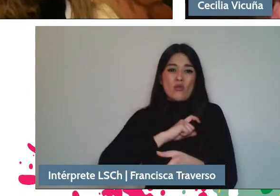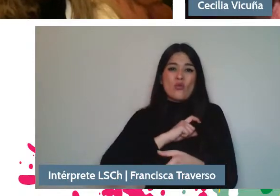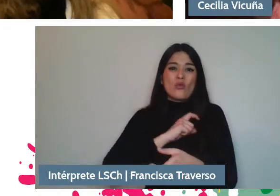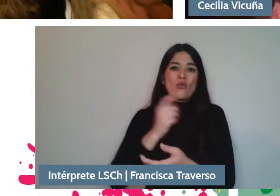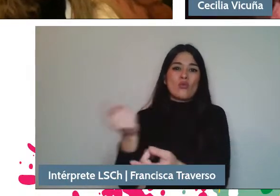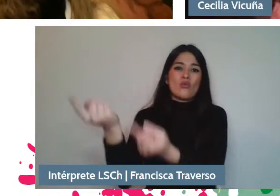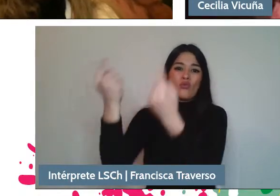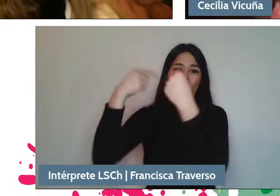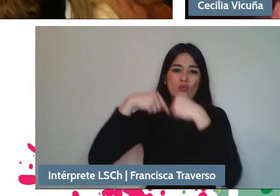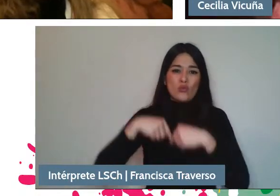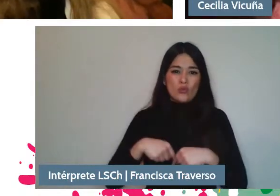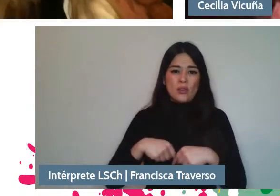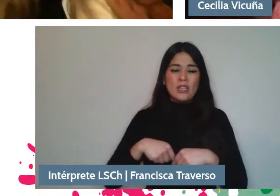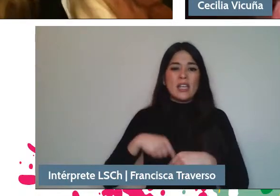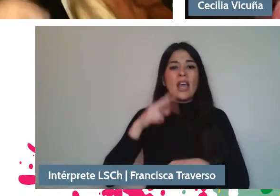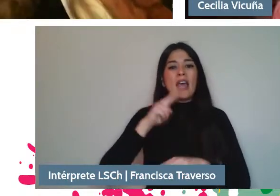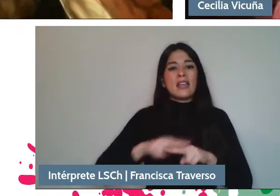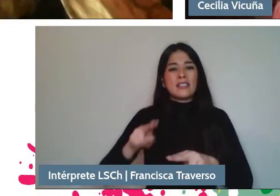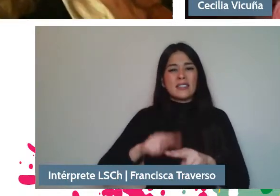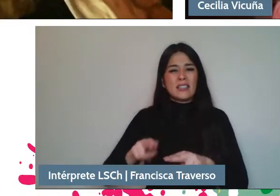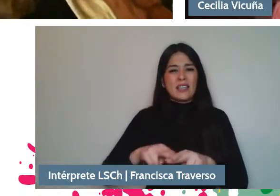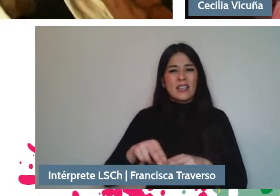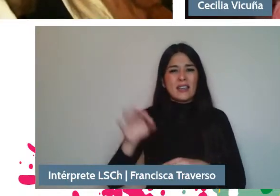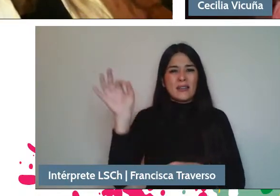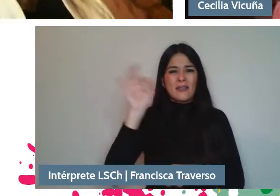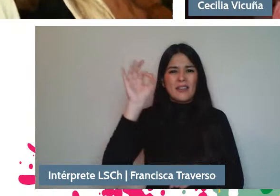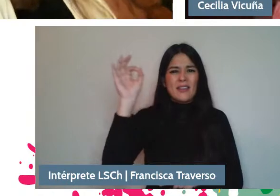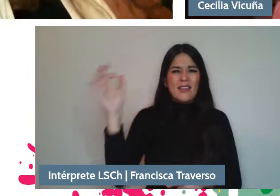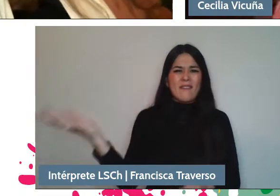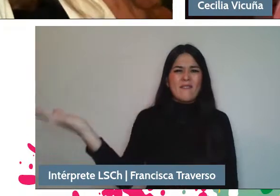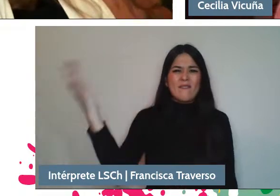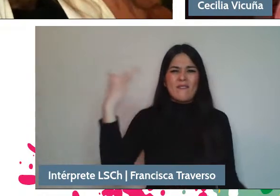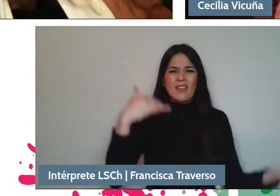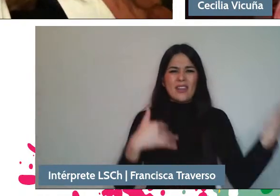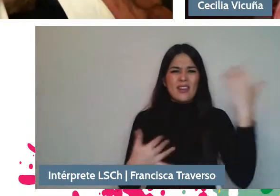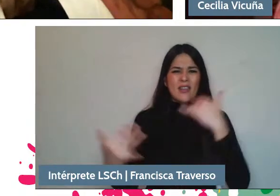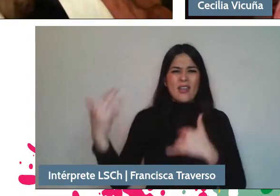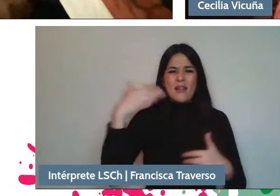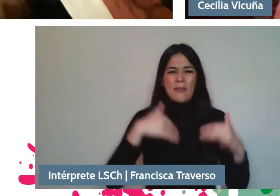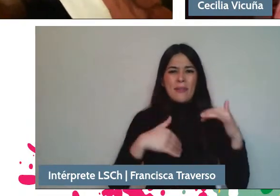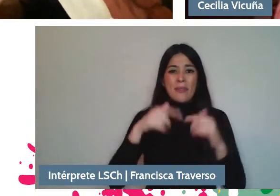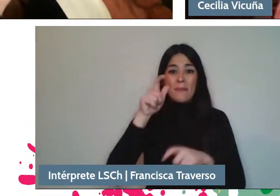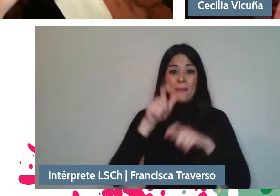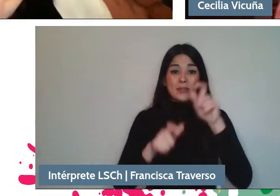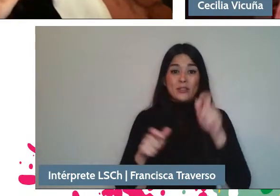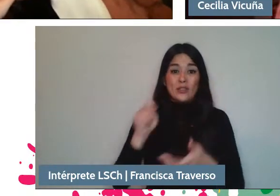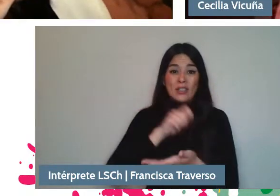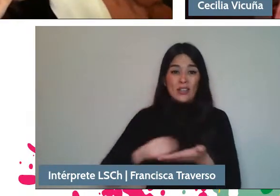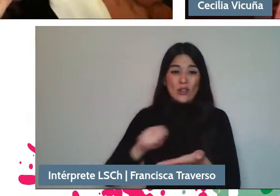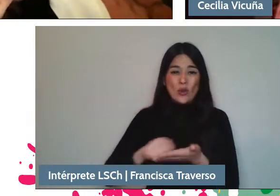al que venían una multitud de artistas y escritores e intelectuales, filósofos, pensadores